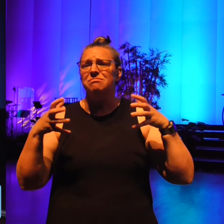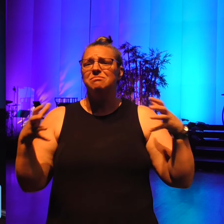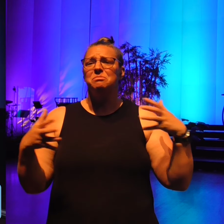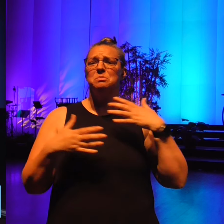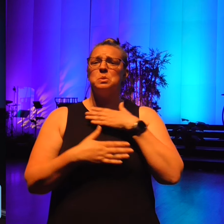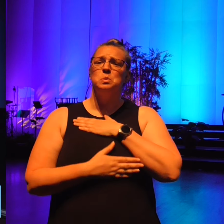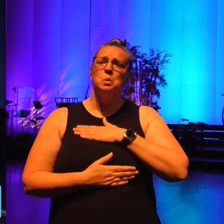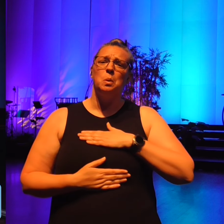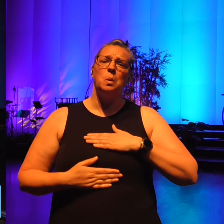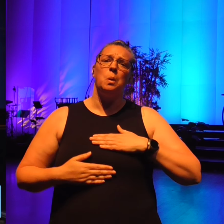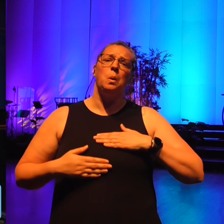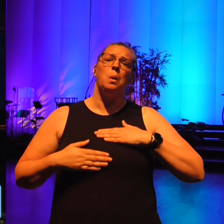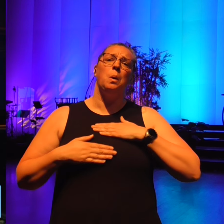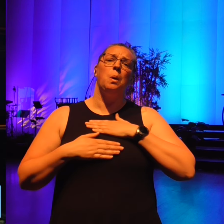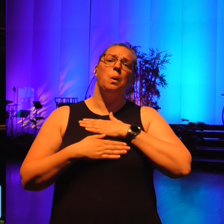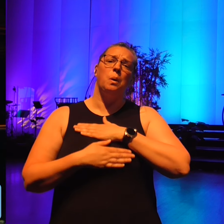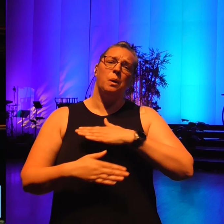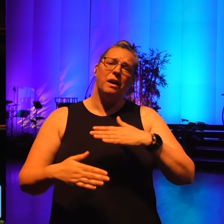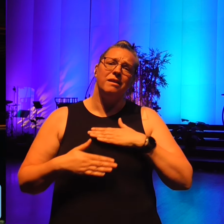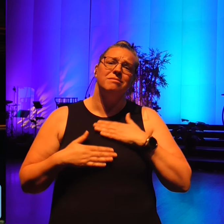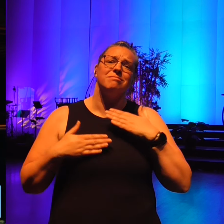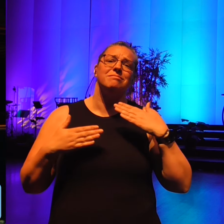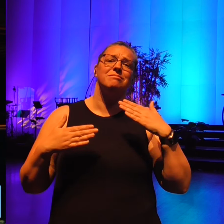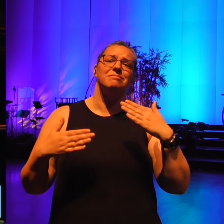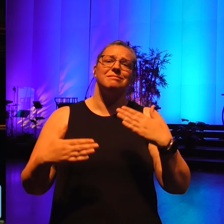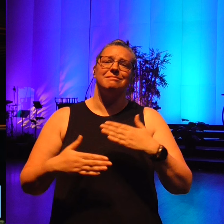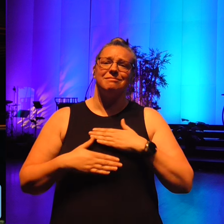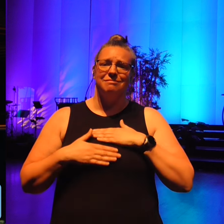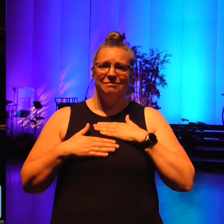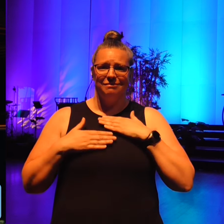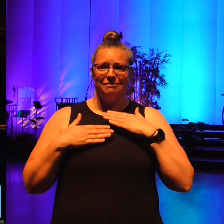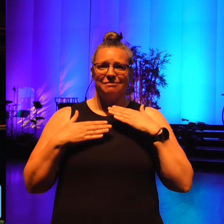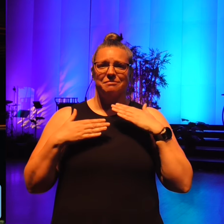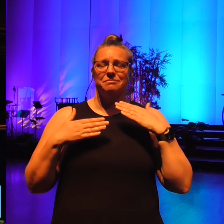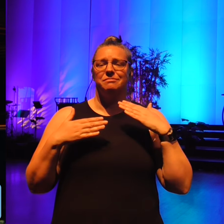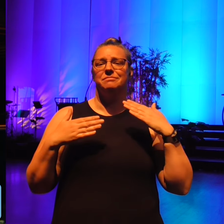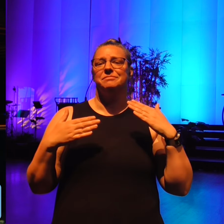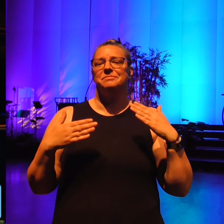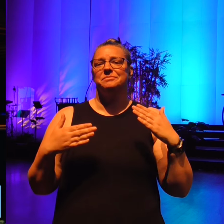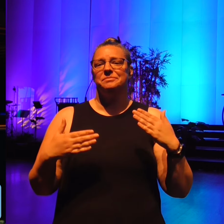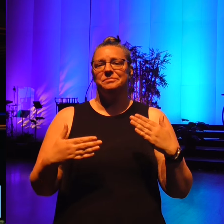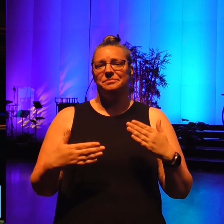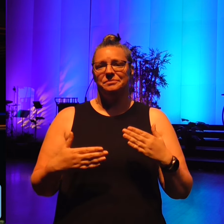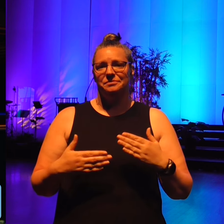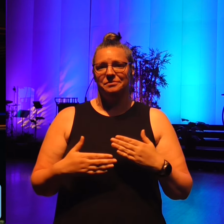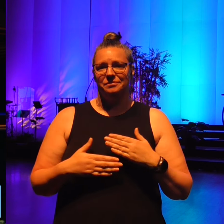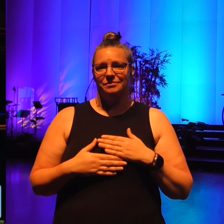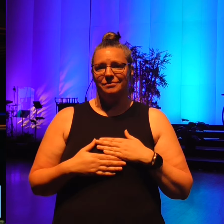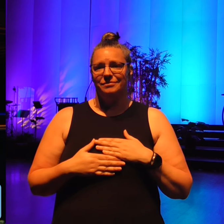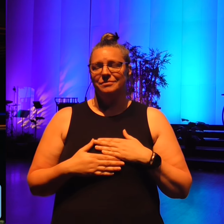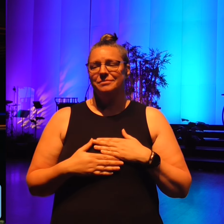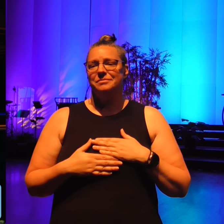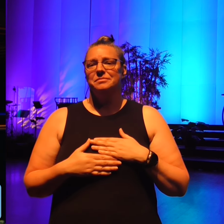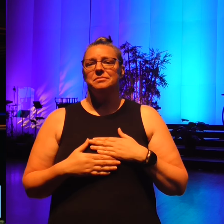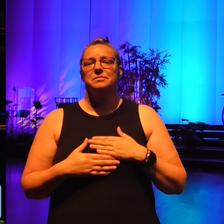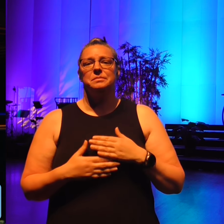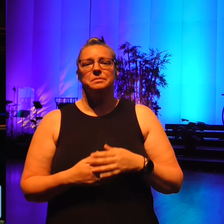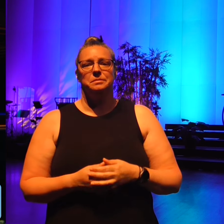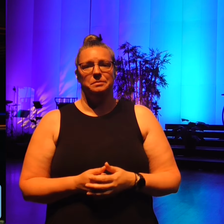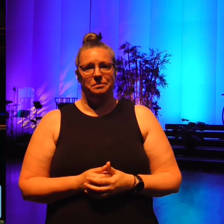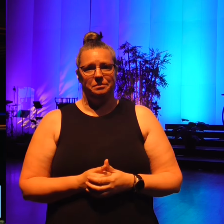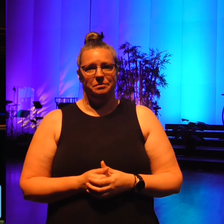felicidad